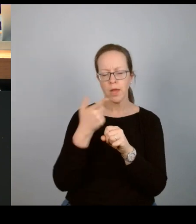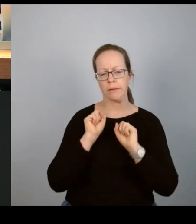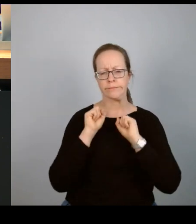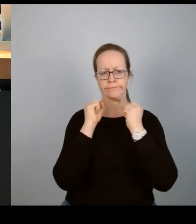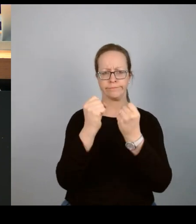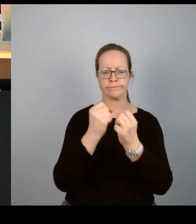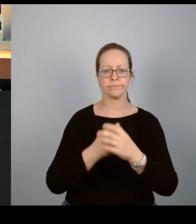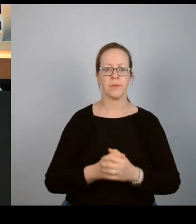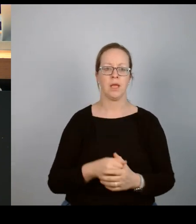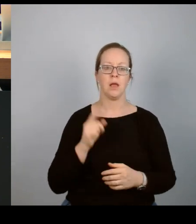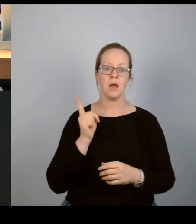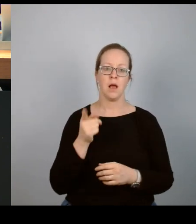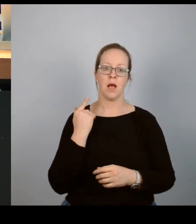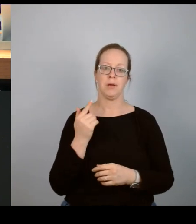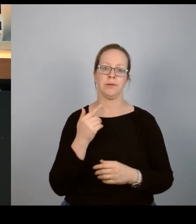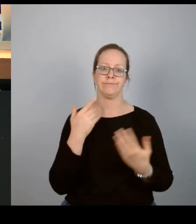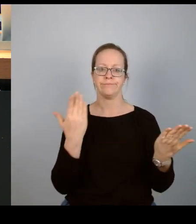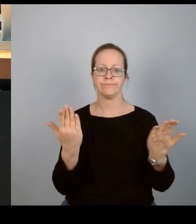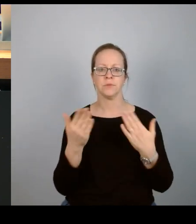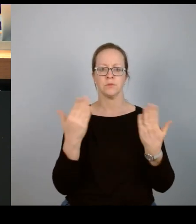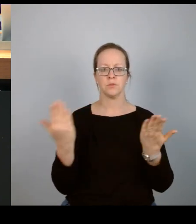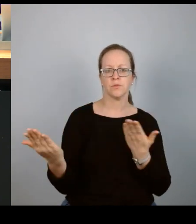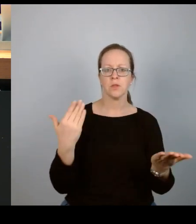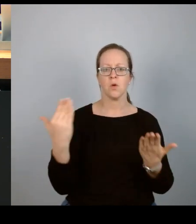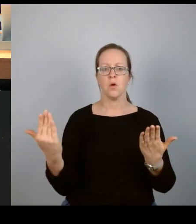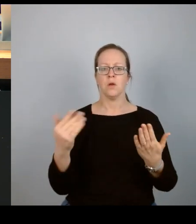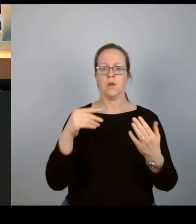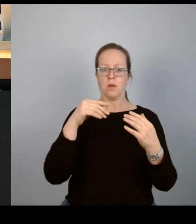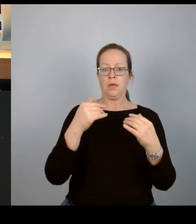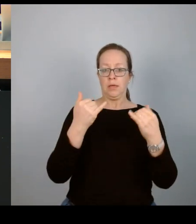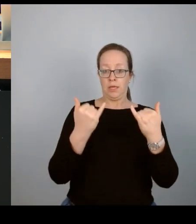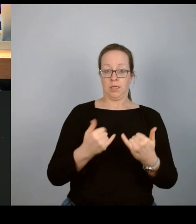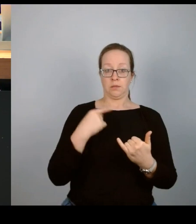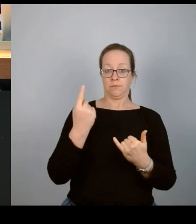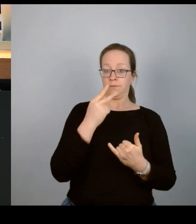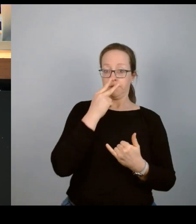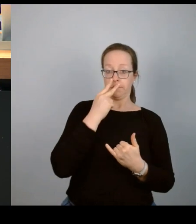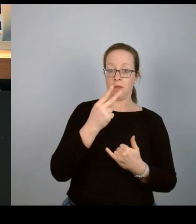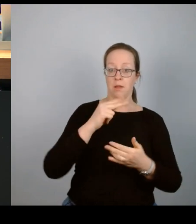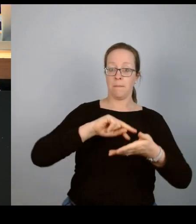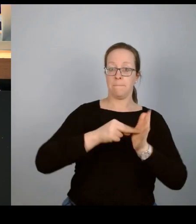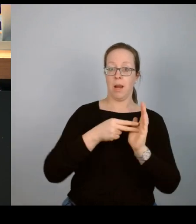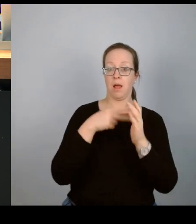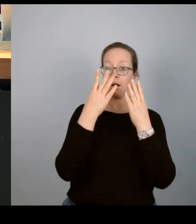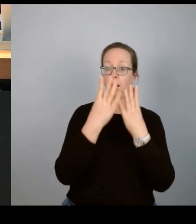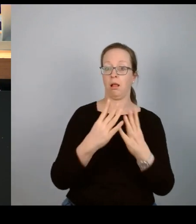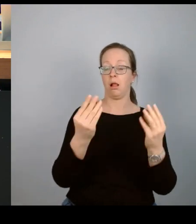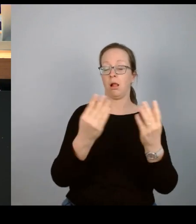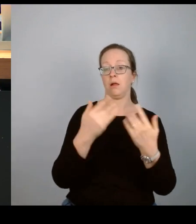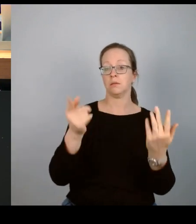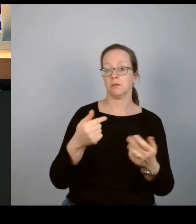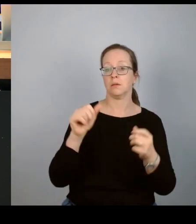wir uns auch noch mal angucken wie das Spannungsfeld, was sie gerade benannt haben. Zwischen den Senatsverwaltung und den Bezirken kann nicht